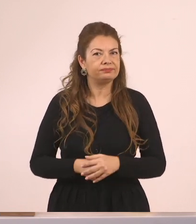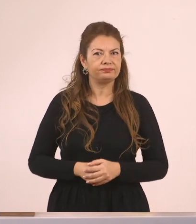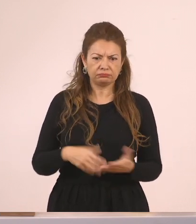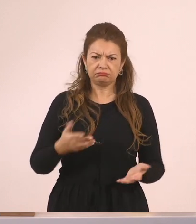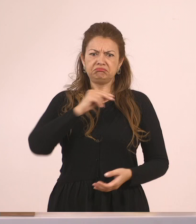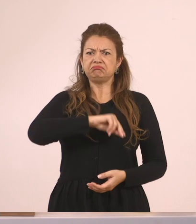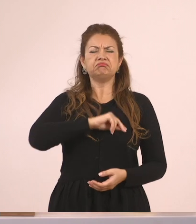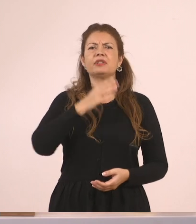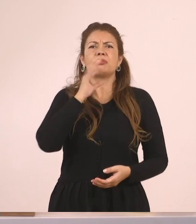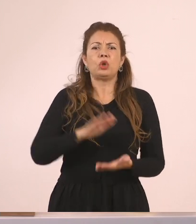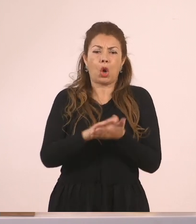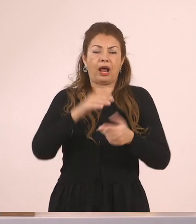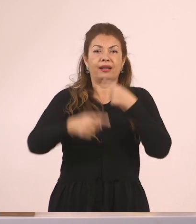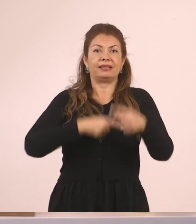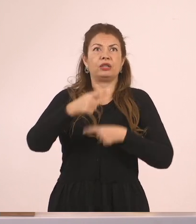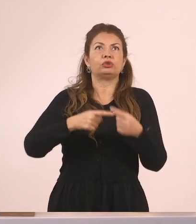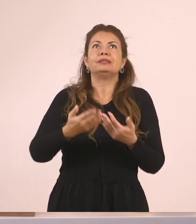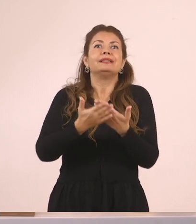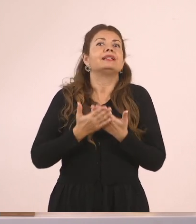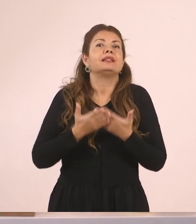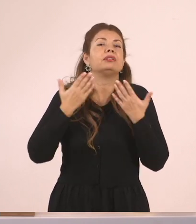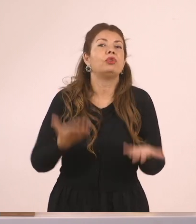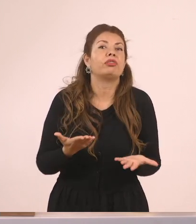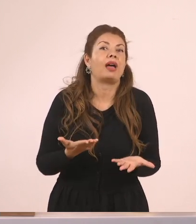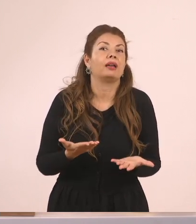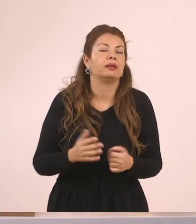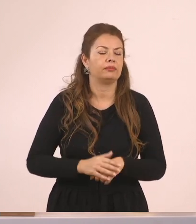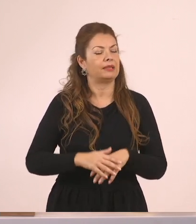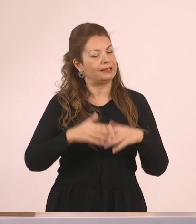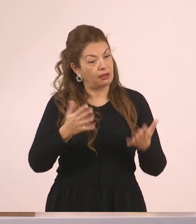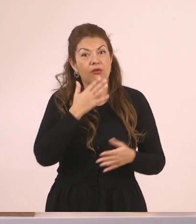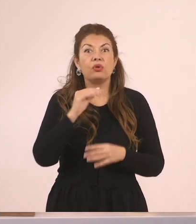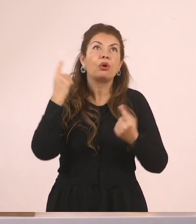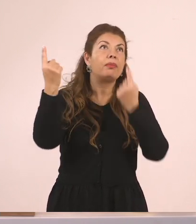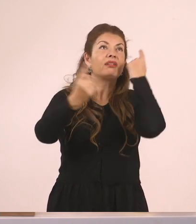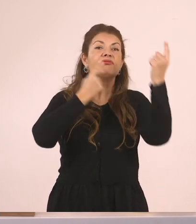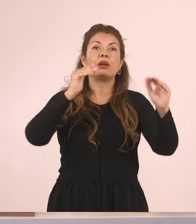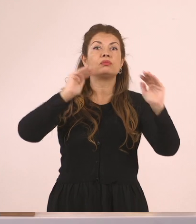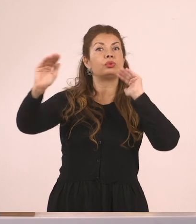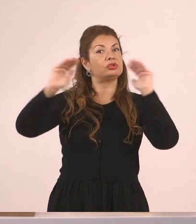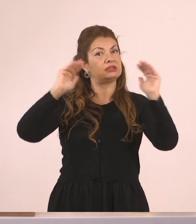Γιατί να μπω σ' αυτή τη διαδικασία, να τα ανακυκλώσω όλα αυτά; Μα, για να προστατέψουμε το περιβάλλον μας!